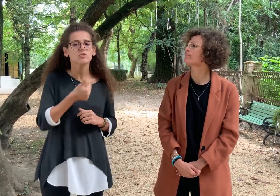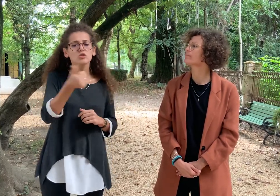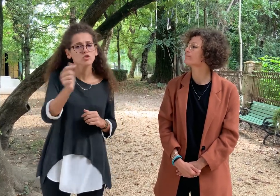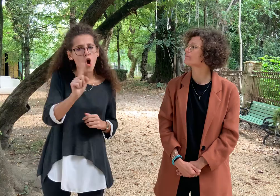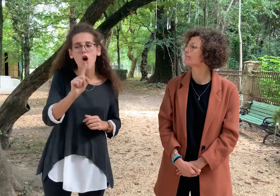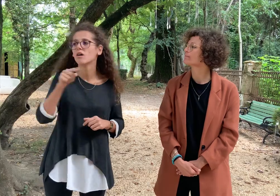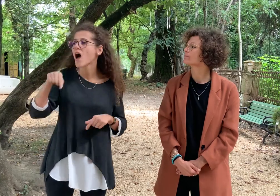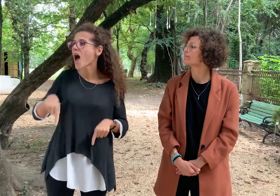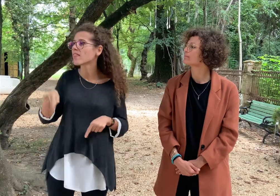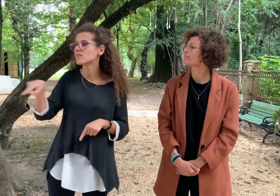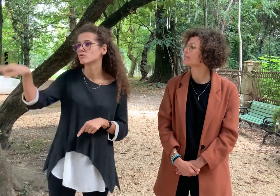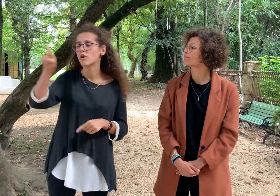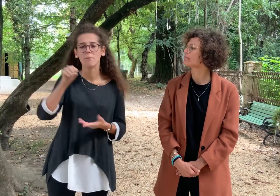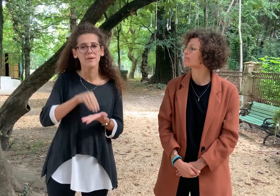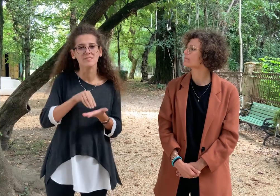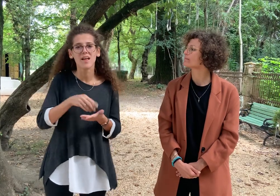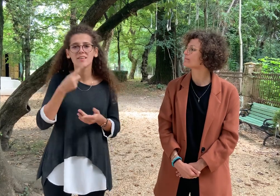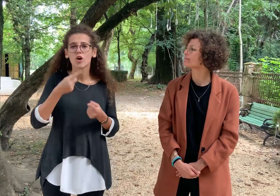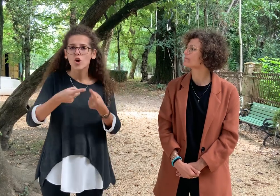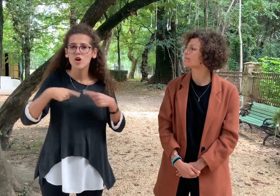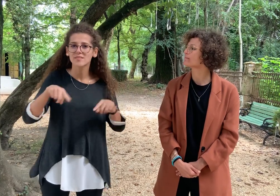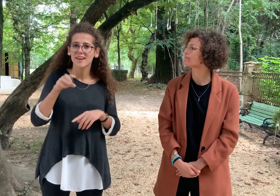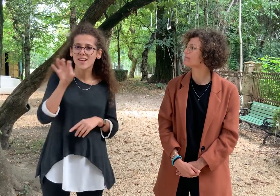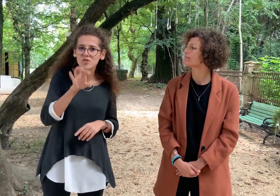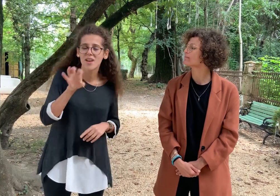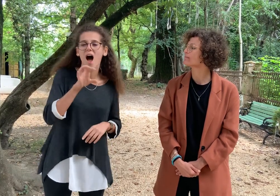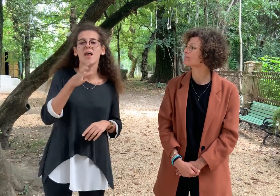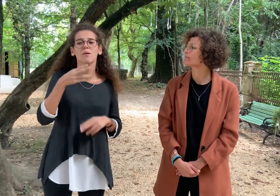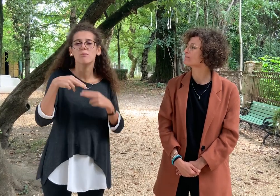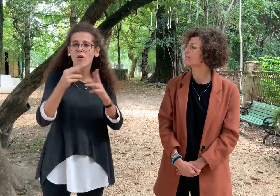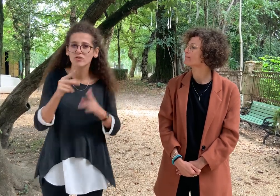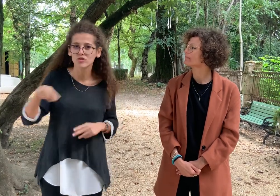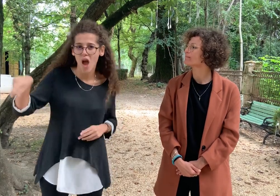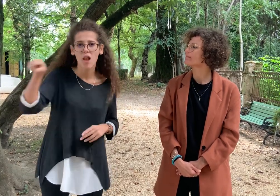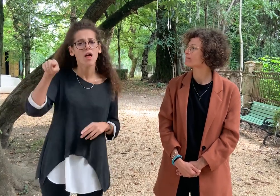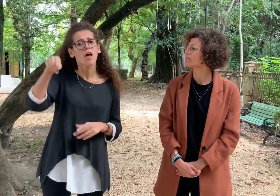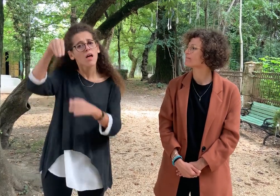Non solo, qui sono presenti alcuni dirigenti dei Consigli Regionali e delle Sezioni Provinciali